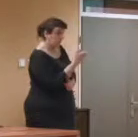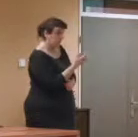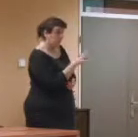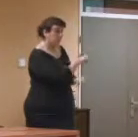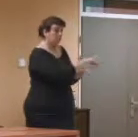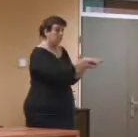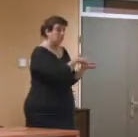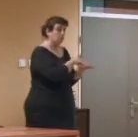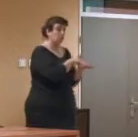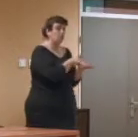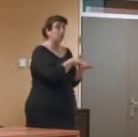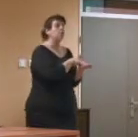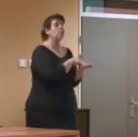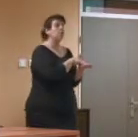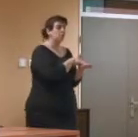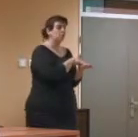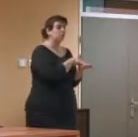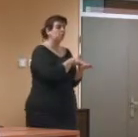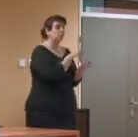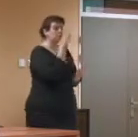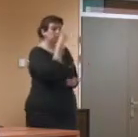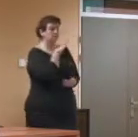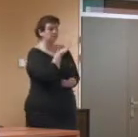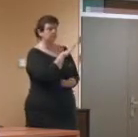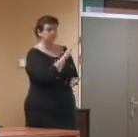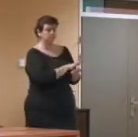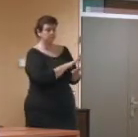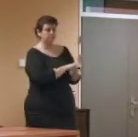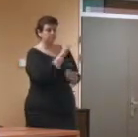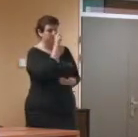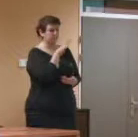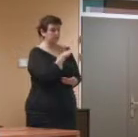en un afán de venganza intenta perjudicarle.